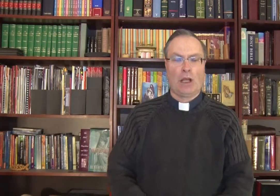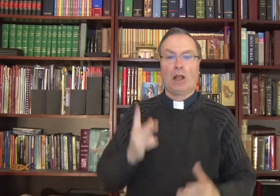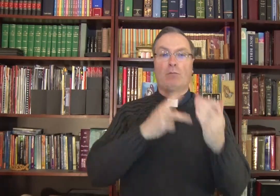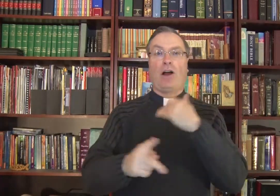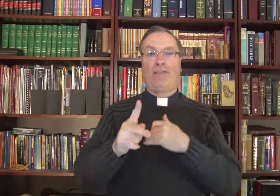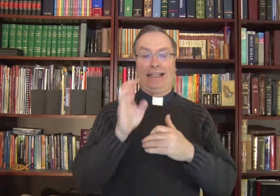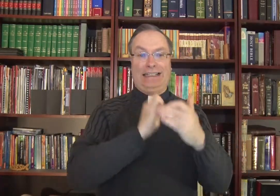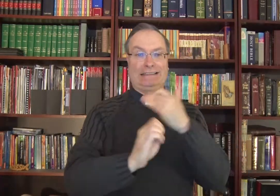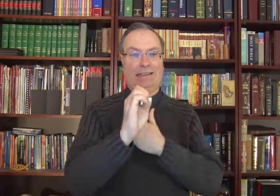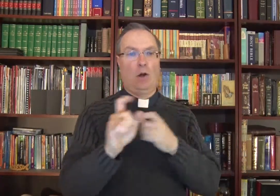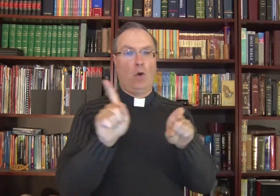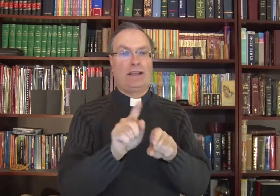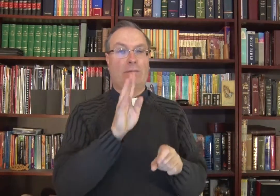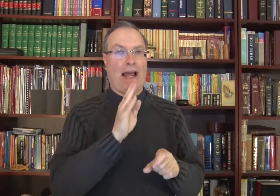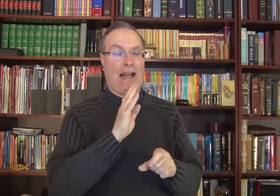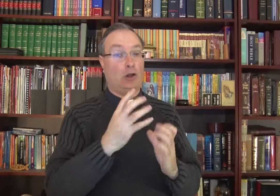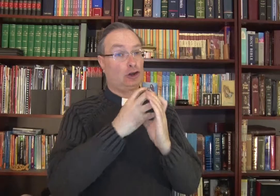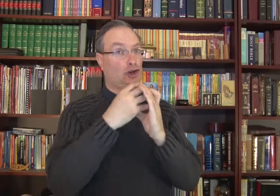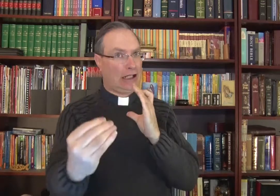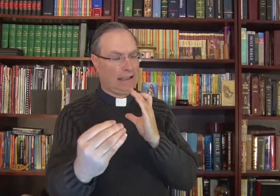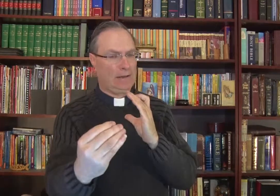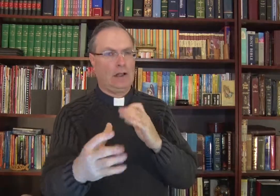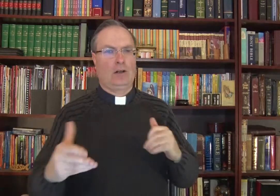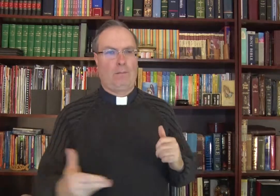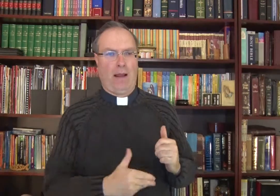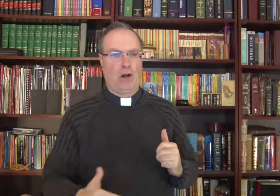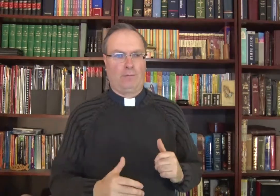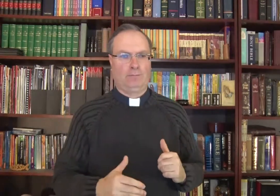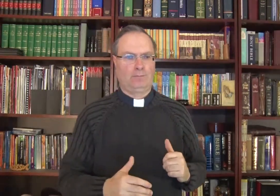Le prophète Ésaïe aussi parlait de sortir de Babylone: